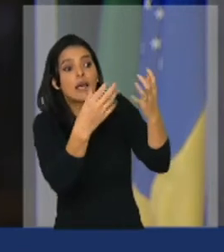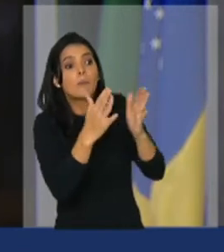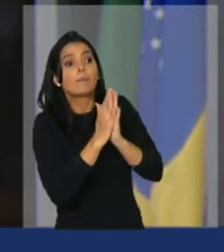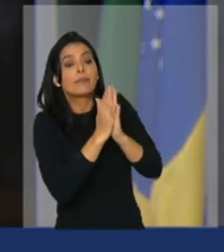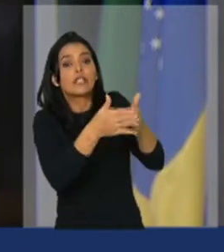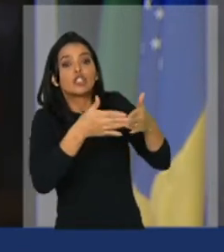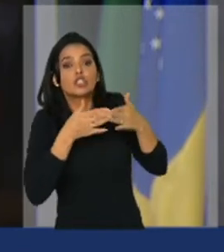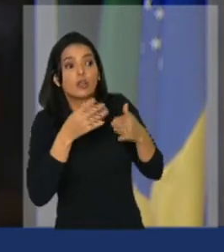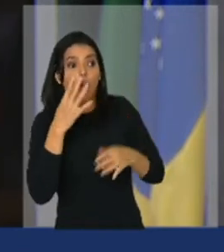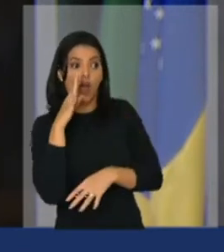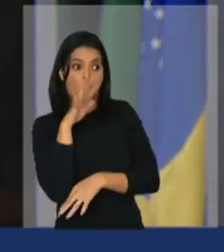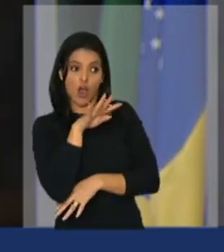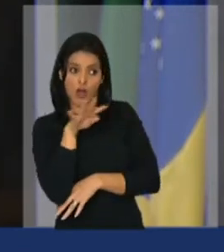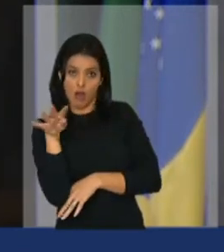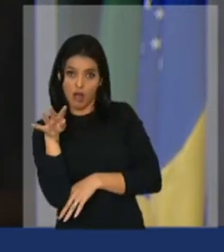O POVO ESTÁ QUERENDO, POIS SE NÓS ESTAMOS AQUI, EMBUTIDOS